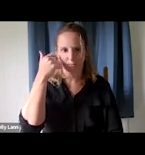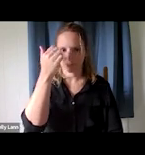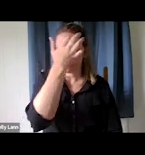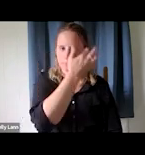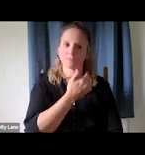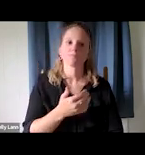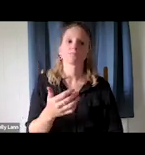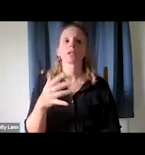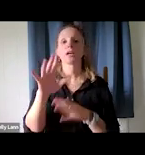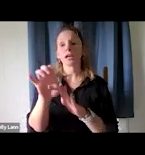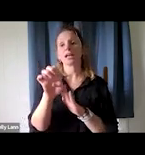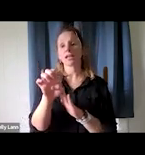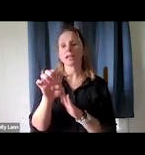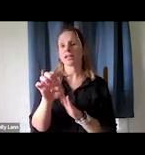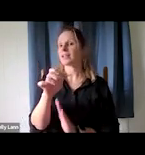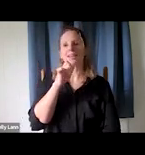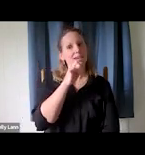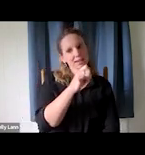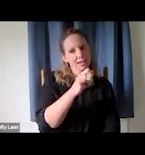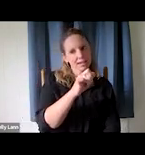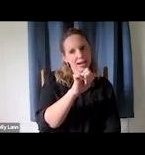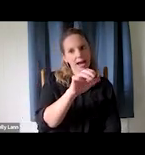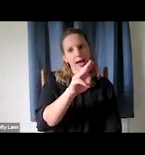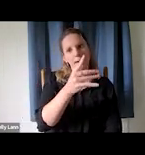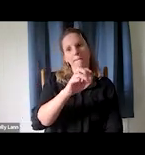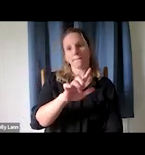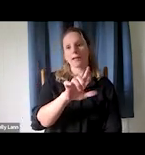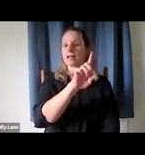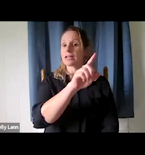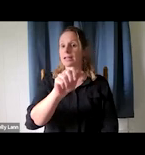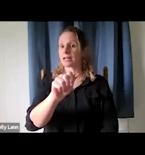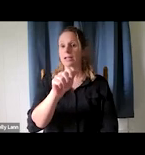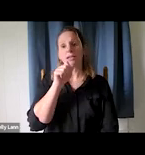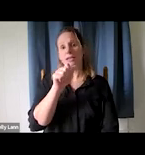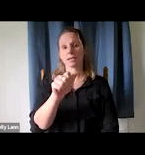Y ejemplos de cuándo no es material, La DAA no es material o determinante cuando el reclamante